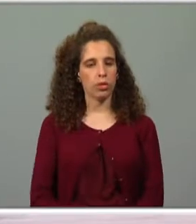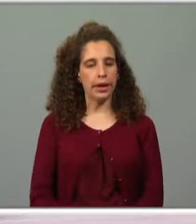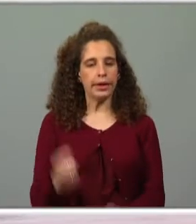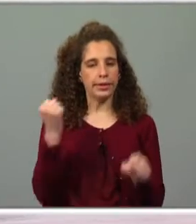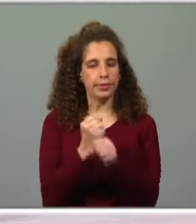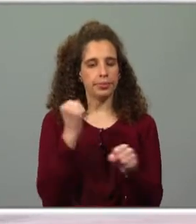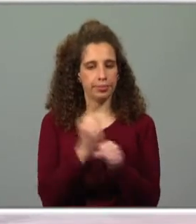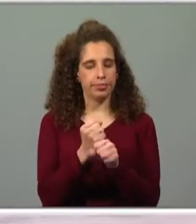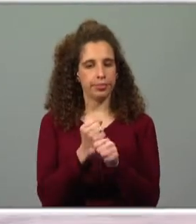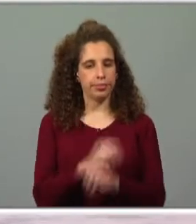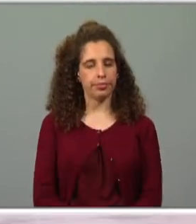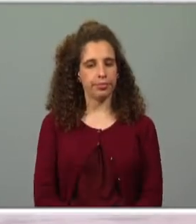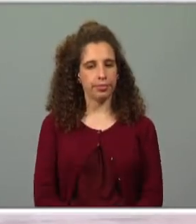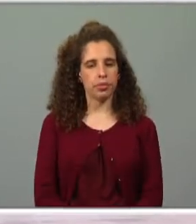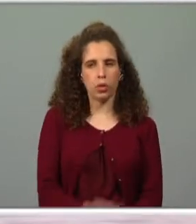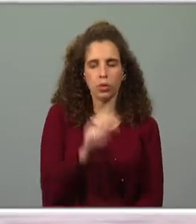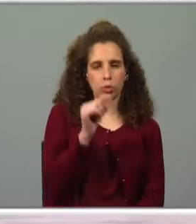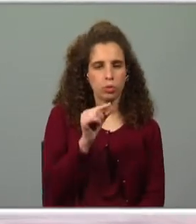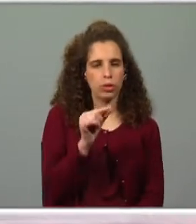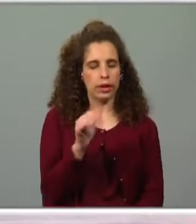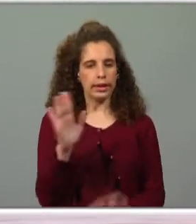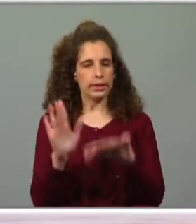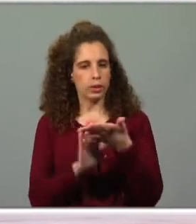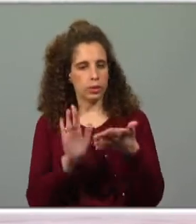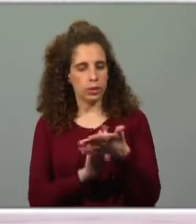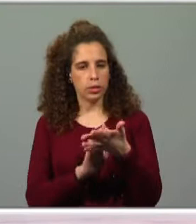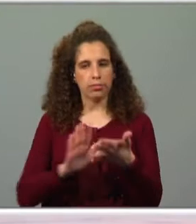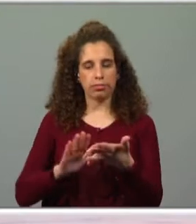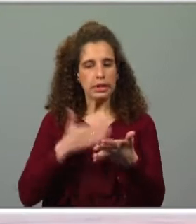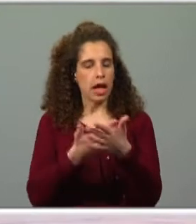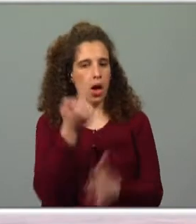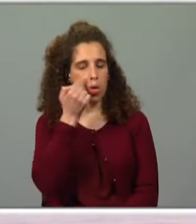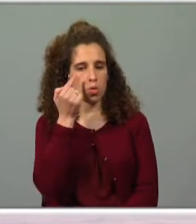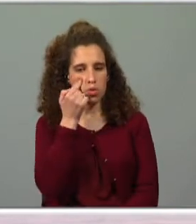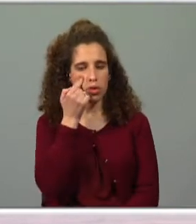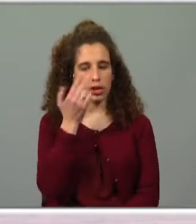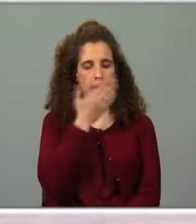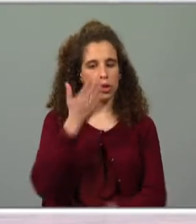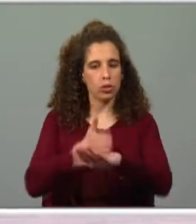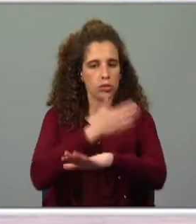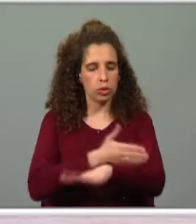trabalhar a um bocadinho a obra que vos dei a conhecer no bloco anterior não sei 做一點你的工作我在上一個區塊中知道了我不知道